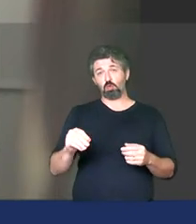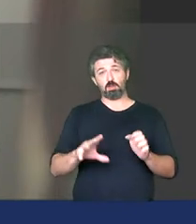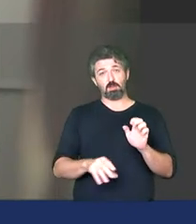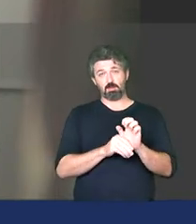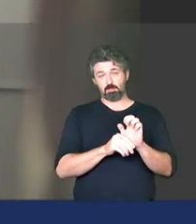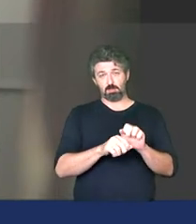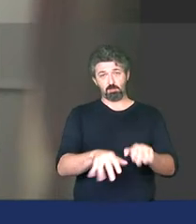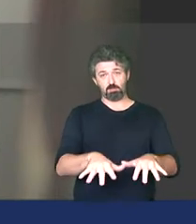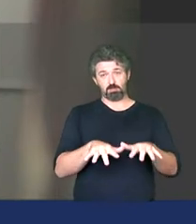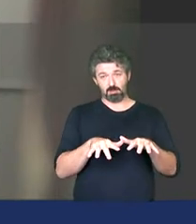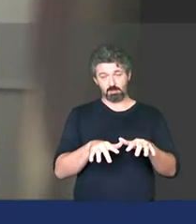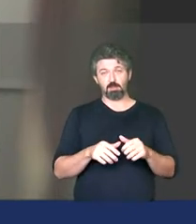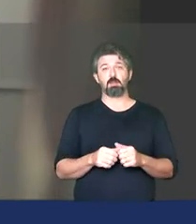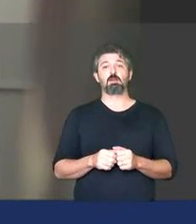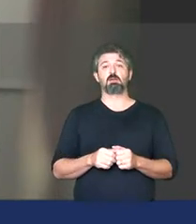2, NO ÂMBITO DA COMISSÃO DE CULTURA, SÓS PELA REJEIÇÃO